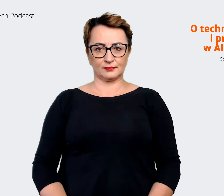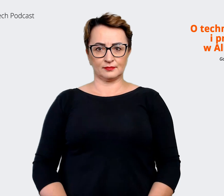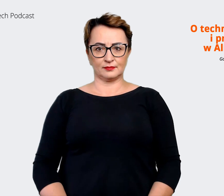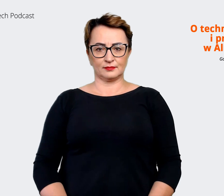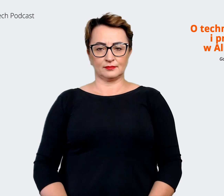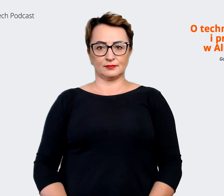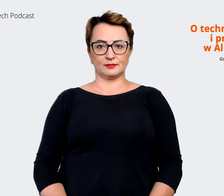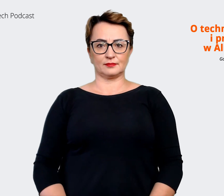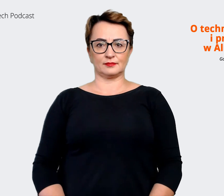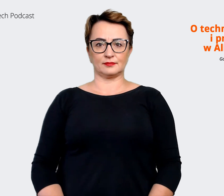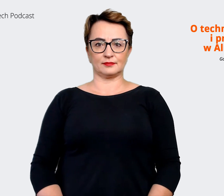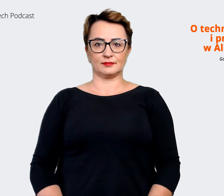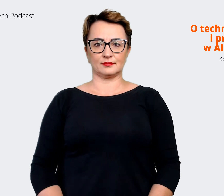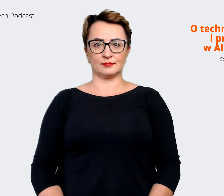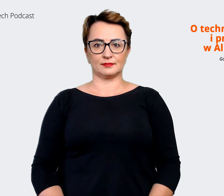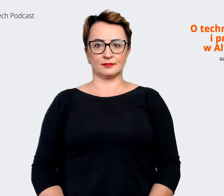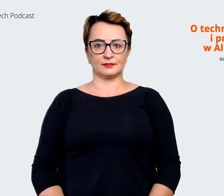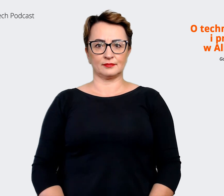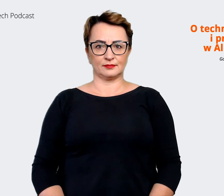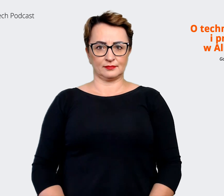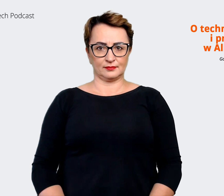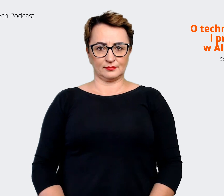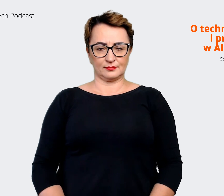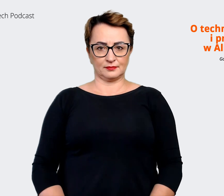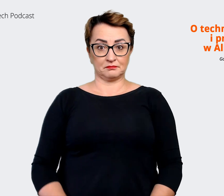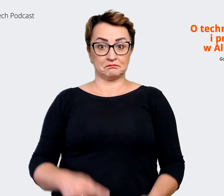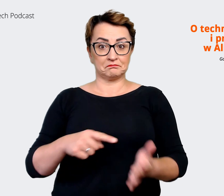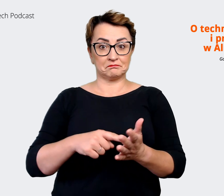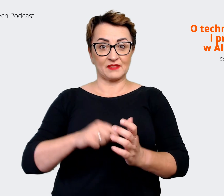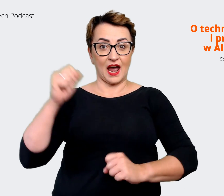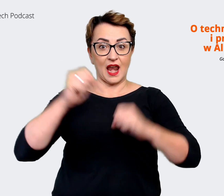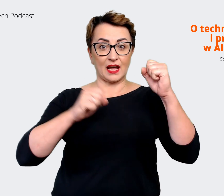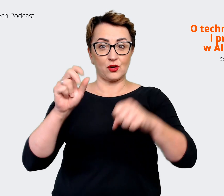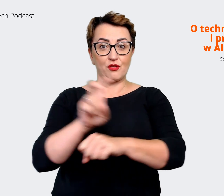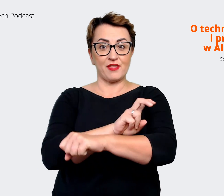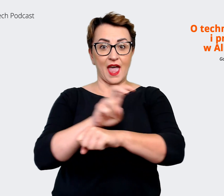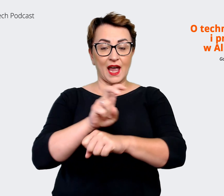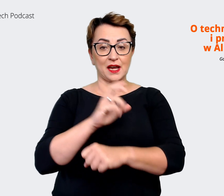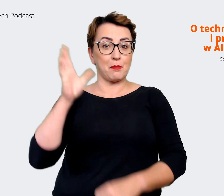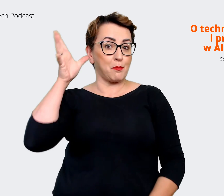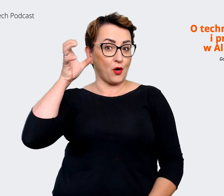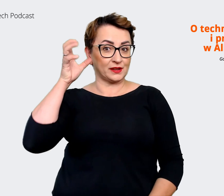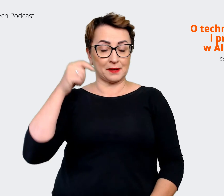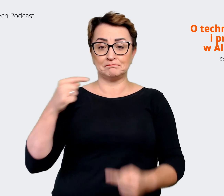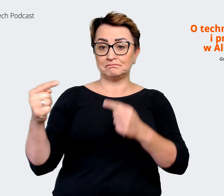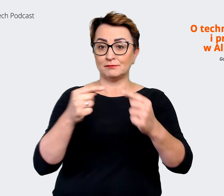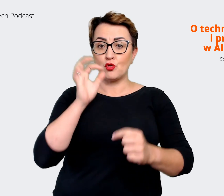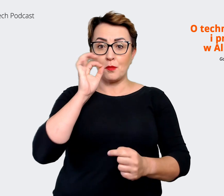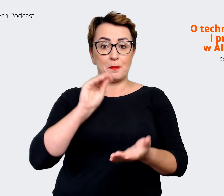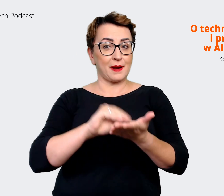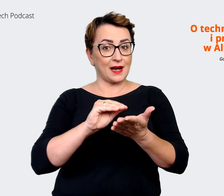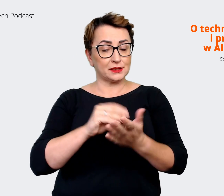Prowadzący: To jest Allegro Tech Podcast. Rozmawiamy o dobrych praktykach,